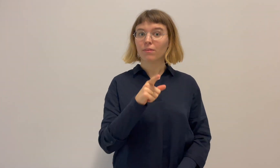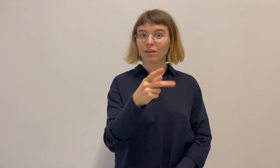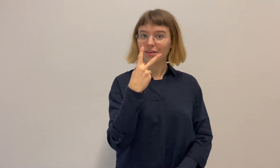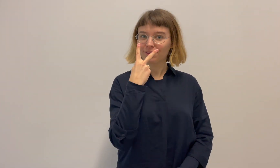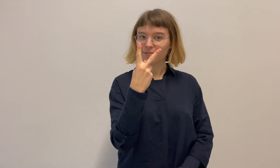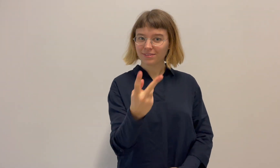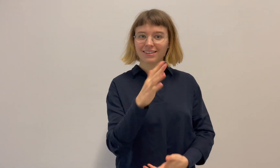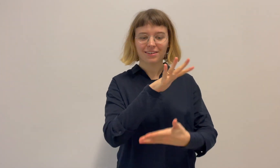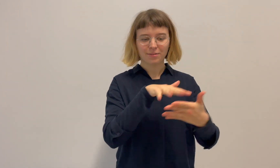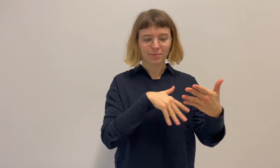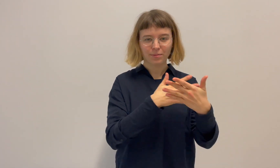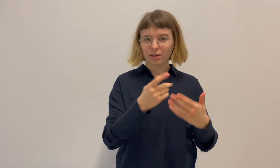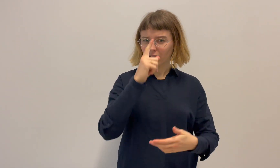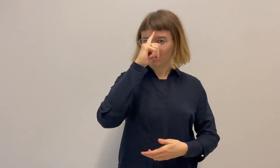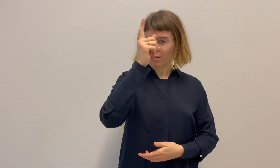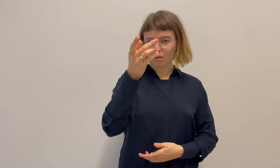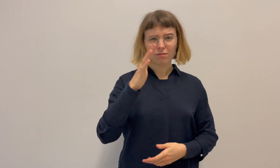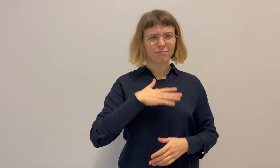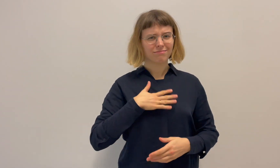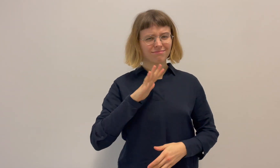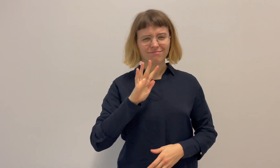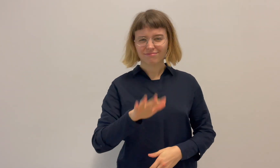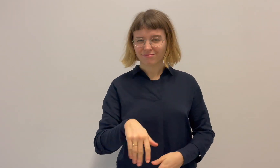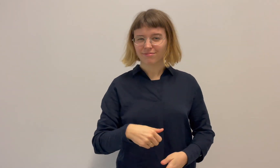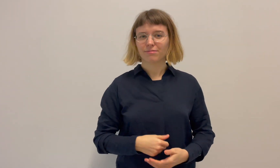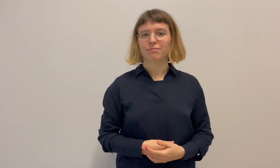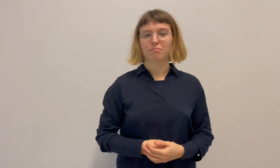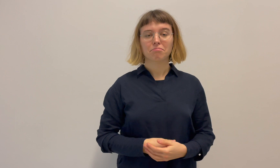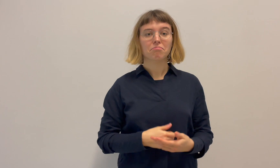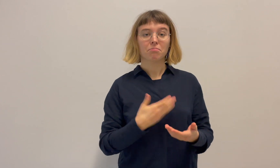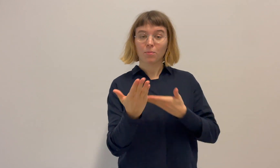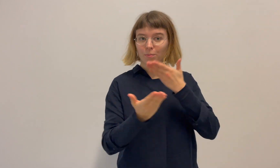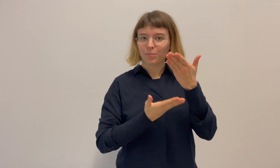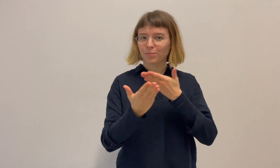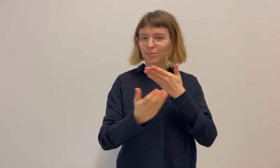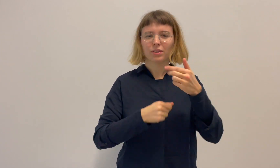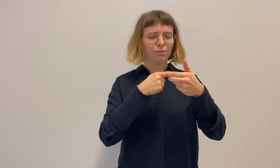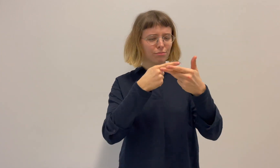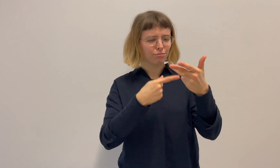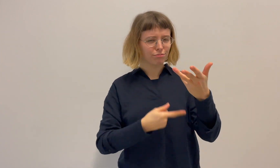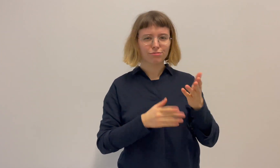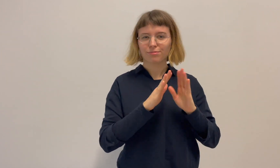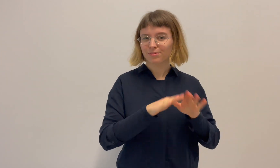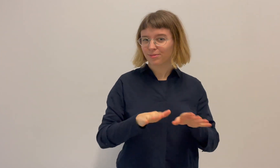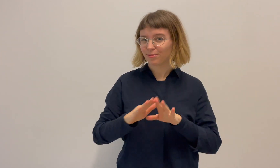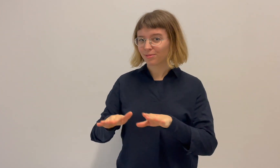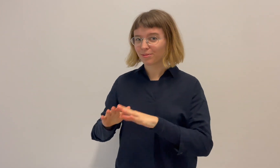Kuten näet, sinun ei tarvitse osata viittomakieltä. Kommunikoida voi monella eri tapaa.